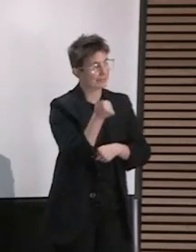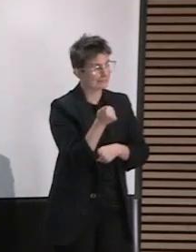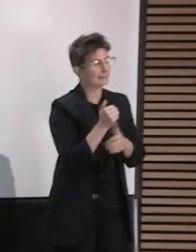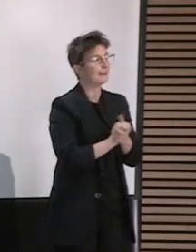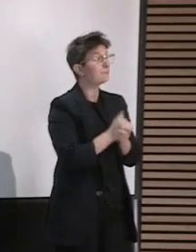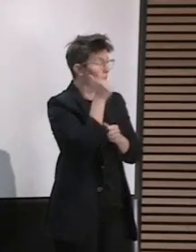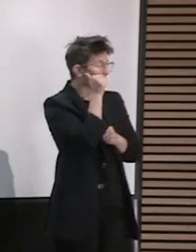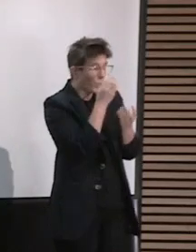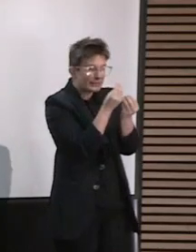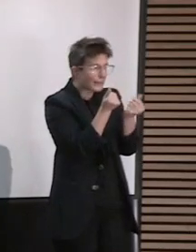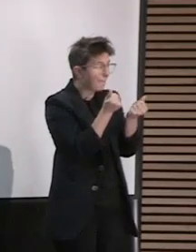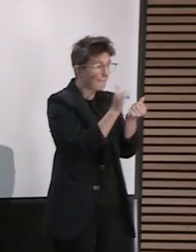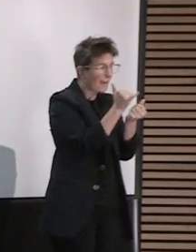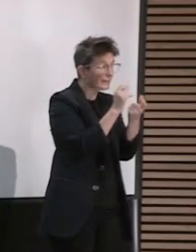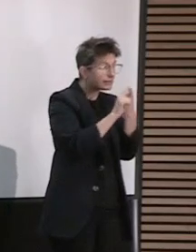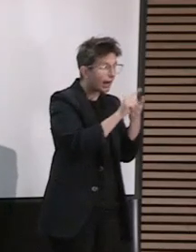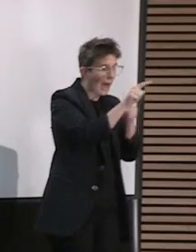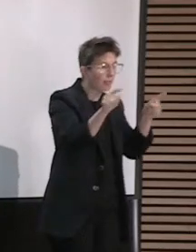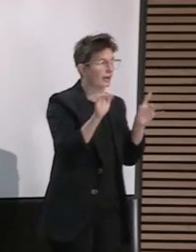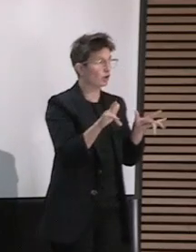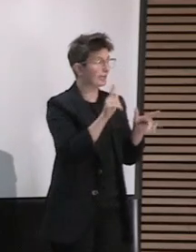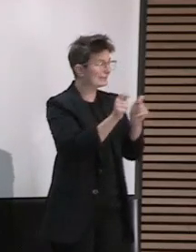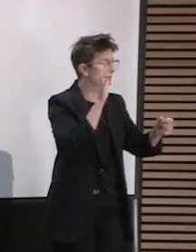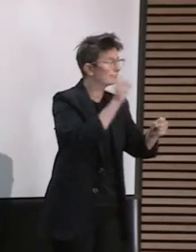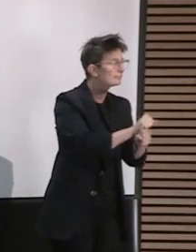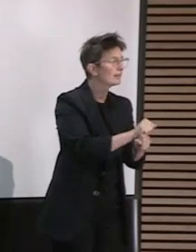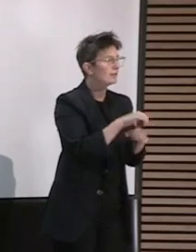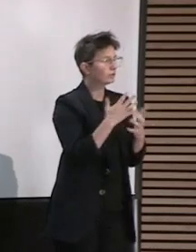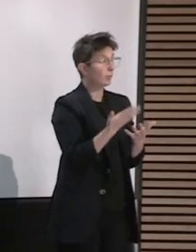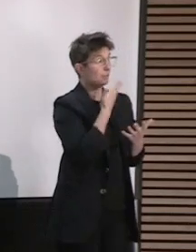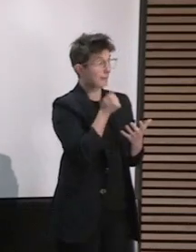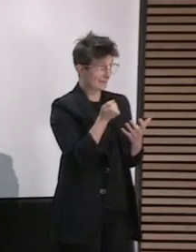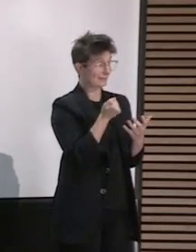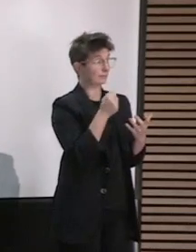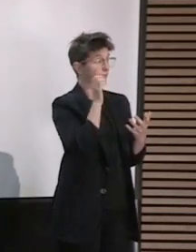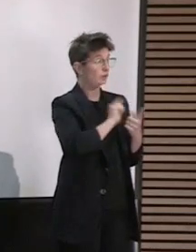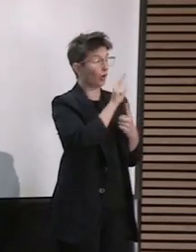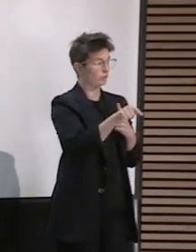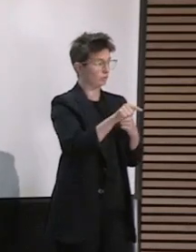tatou ki te kia whakamatautauria koe i tenei ra ranei i runga i te wiki. Hei